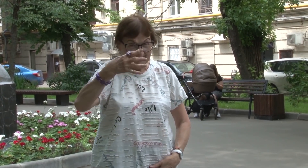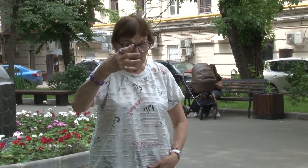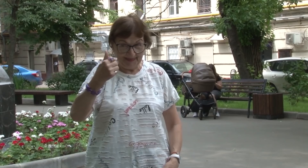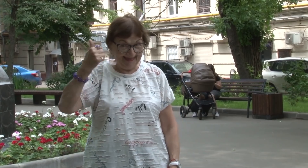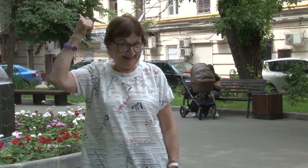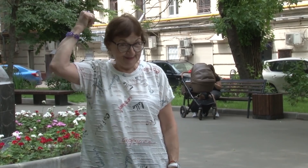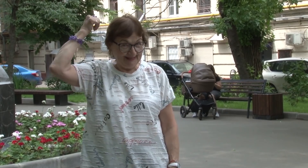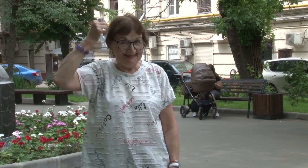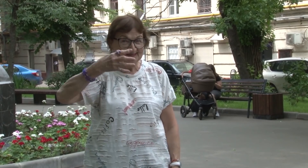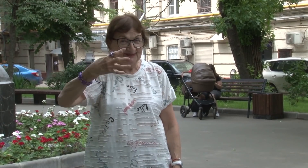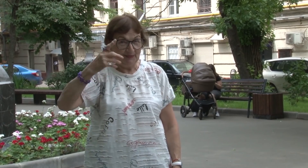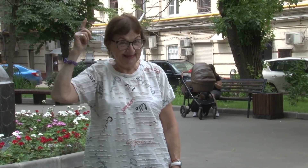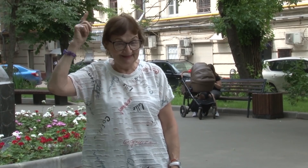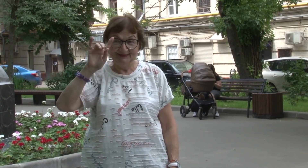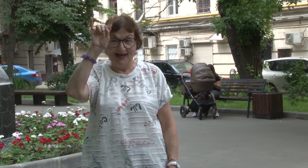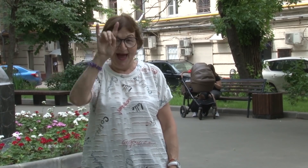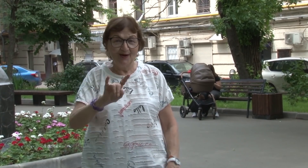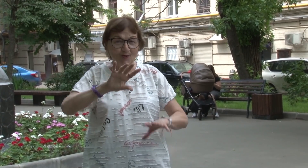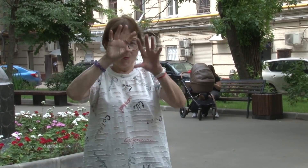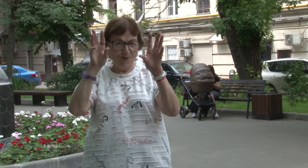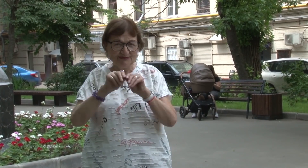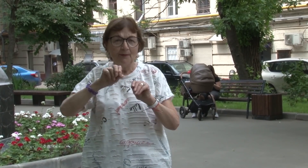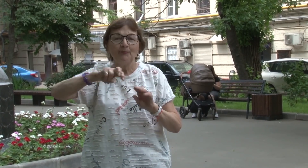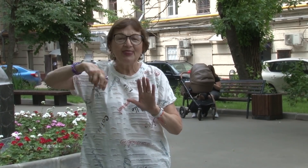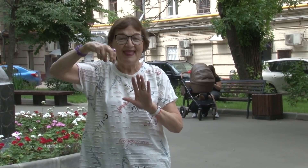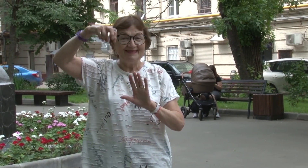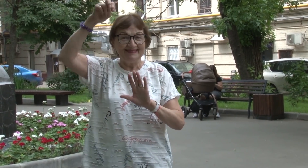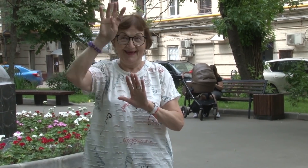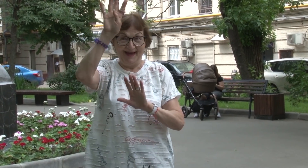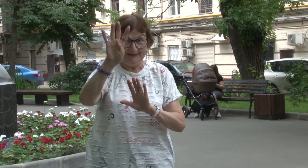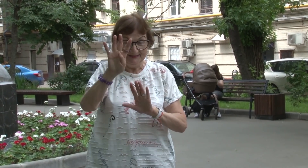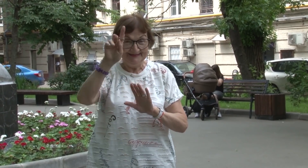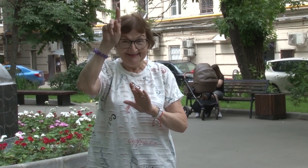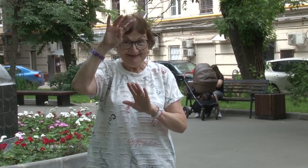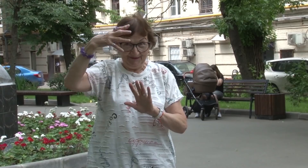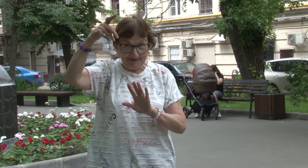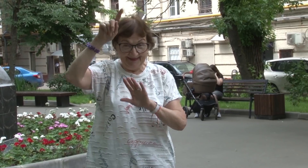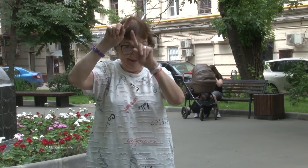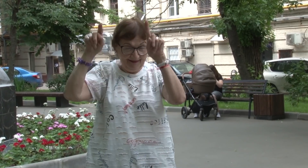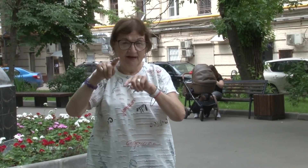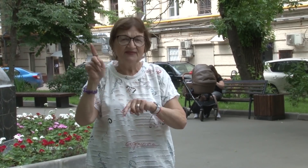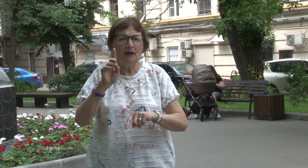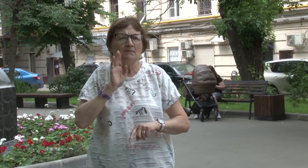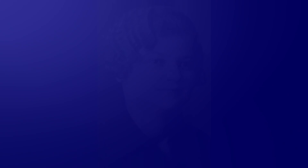Я жила на 4-м этаже. В окно подъезда на 4-м этаже выглядывала моя мама.